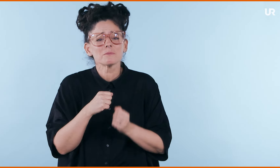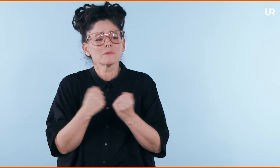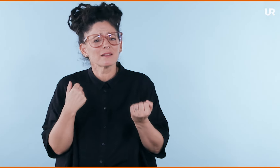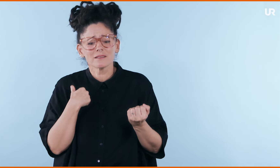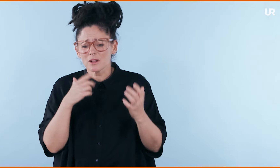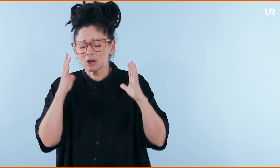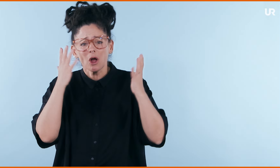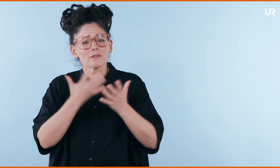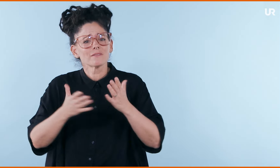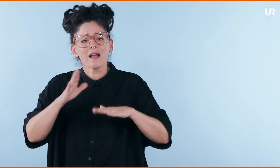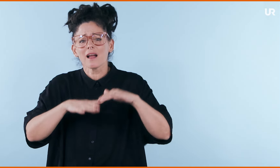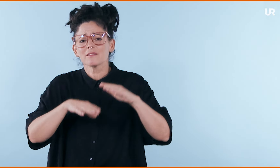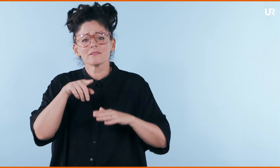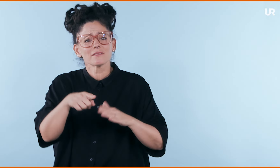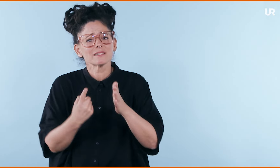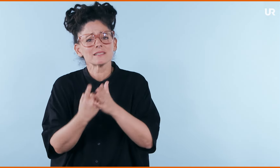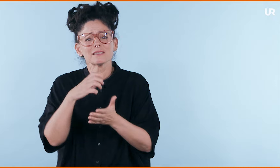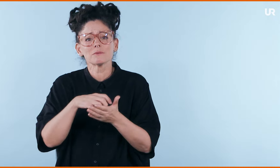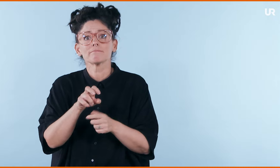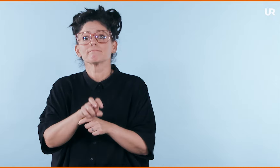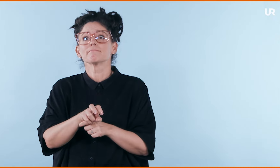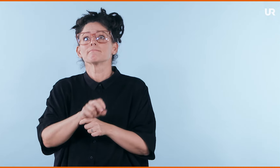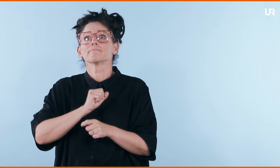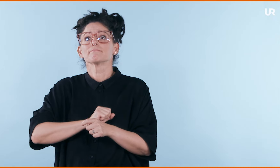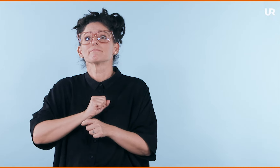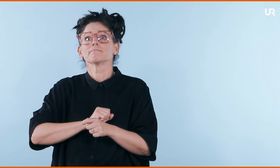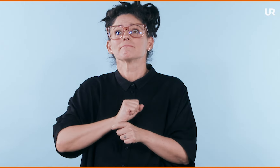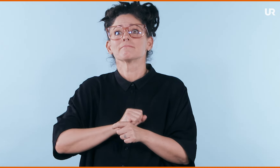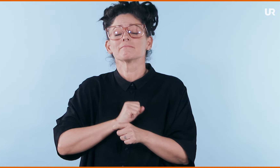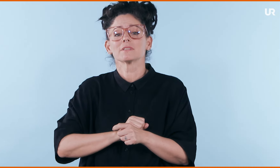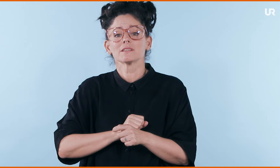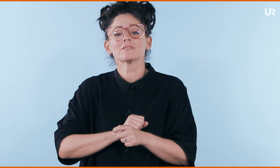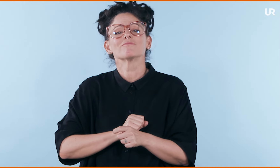Men man kan inte hantera situationen.